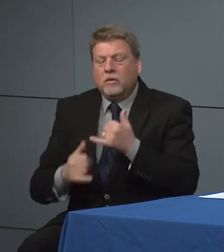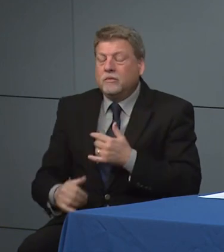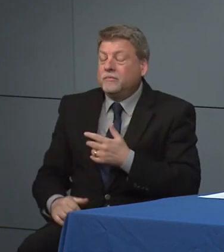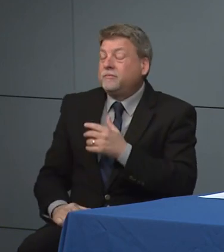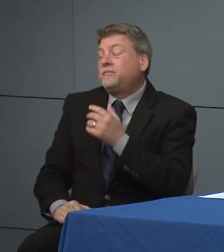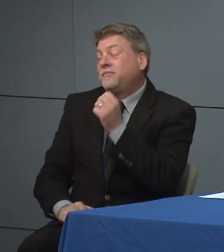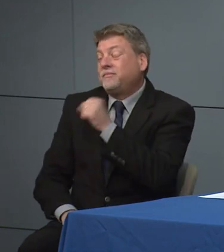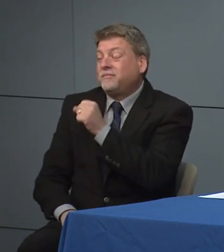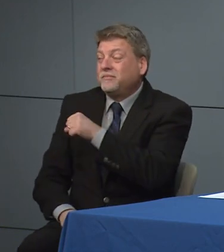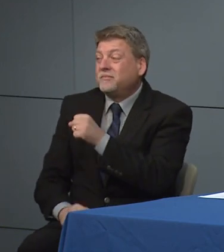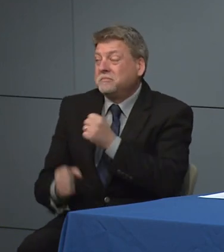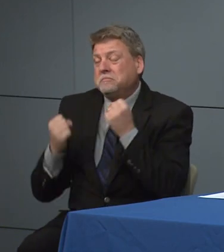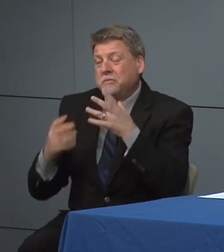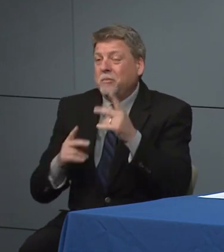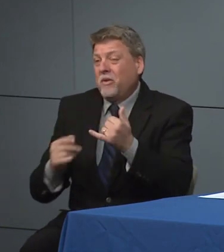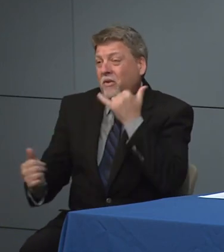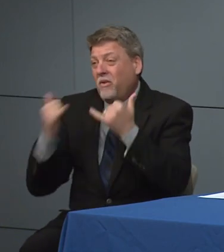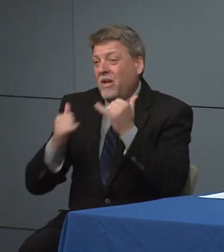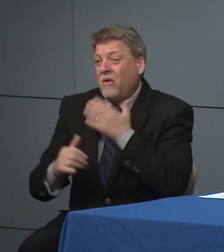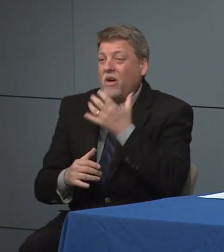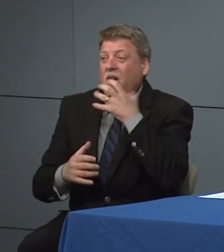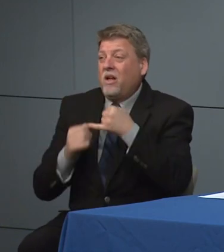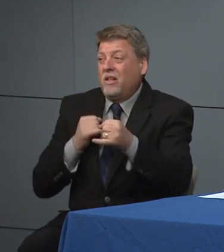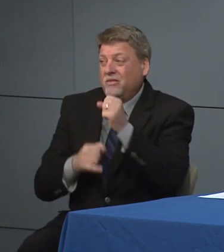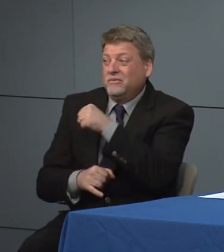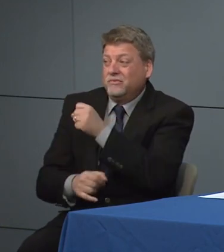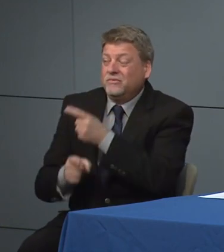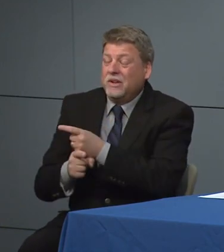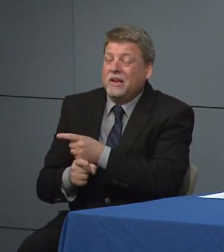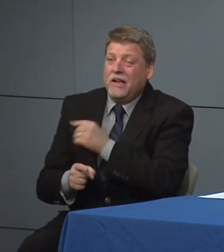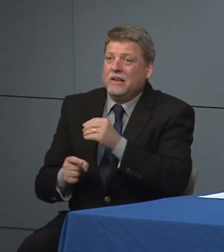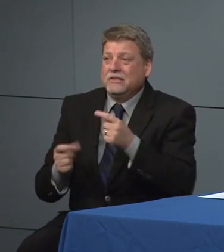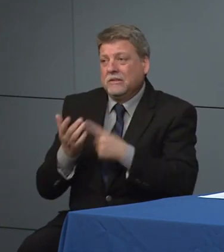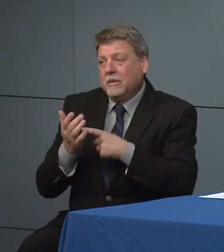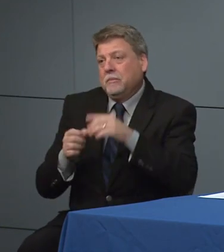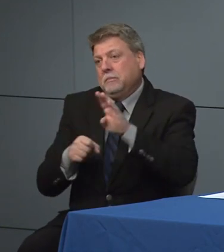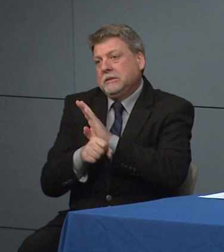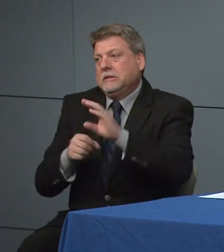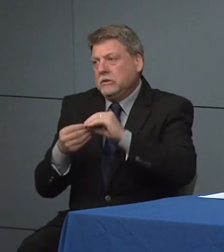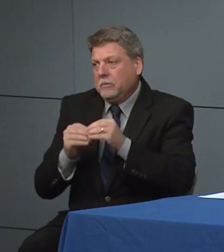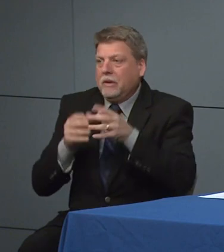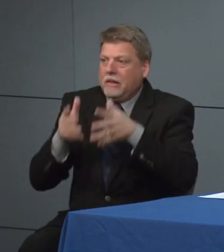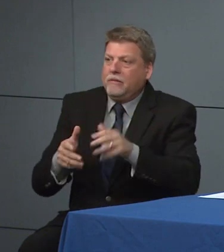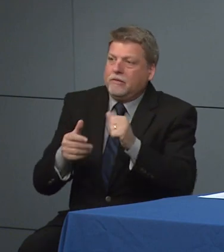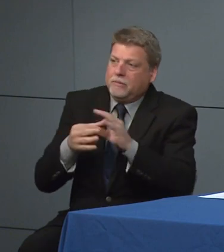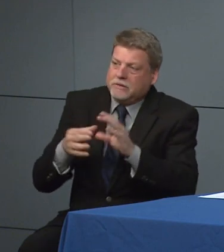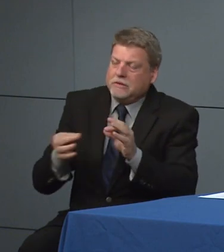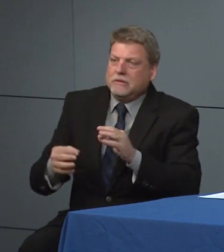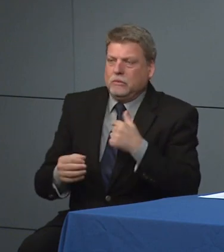cómo están si como se puede imaginar, tenemos un volumen de llamadas muy alto una de las cosas en que estamos trabajando